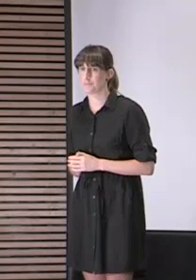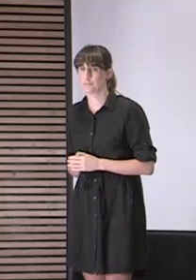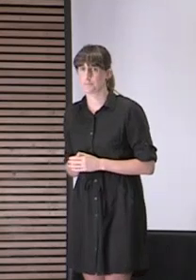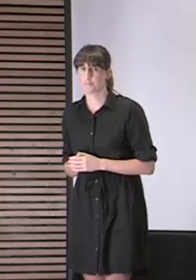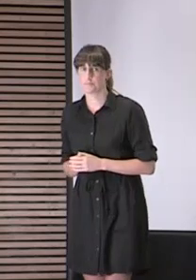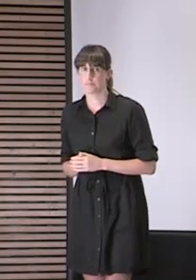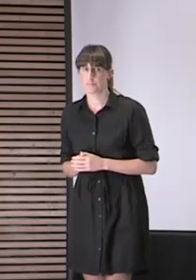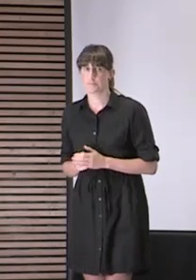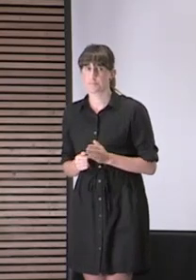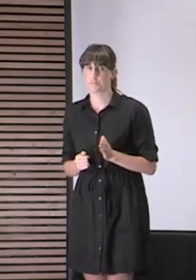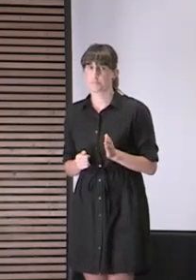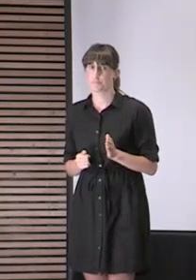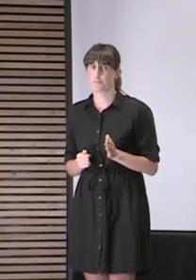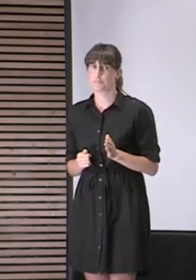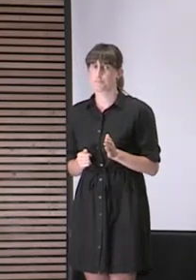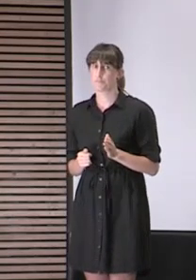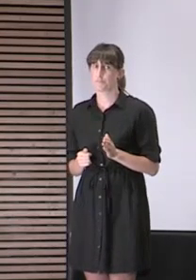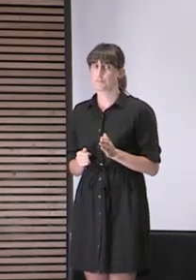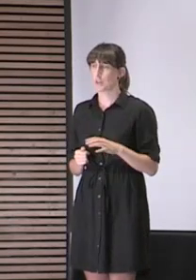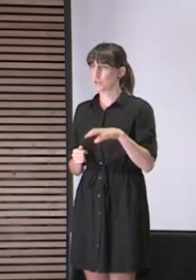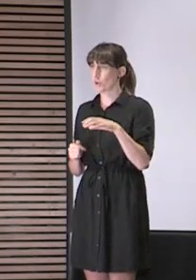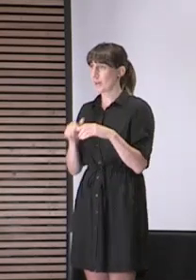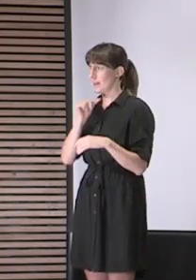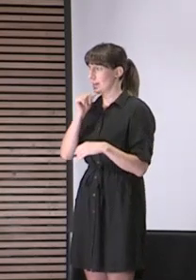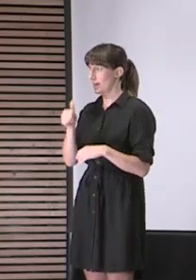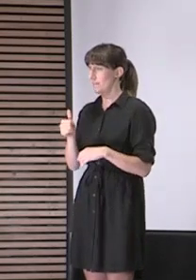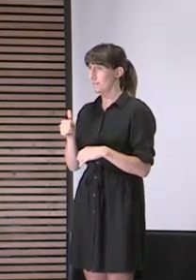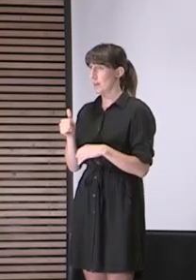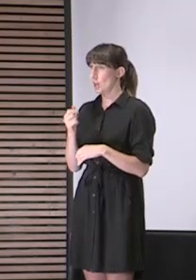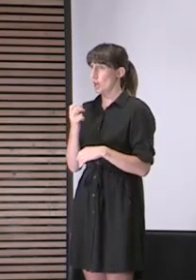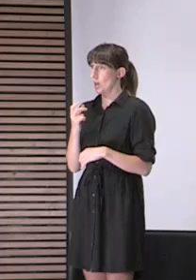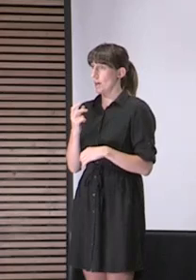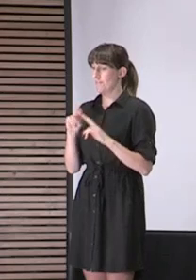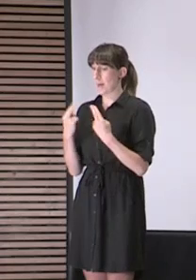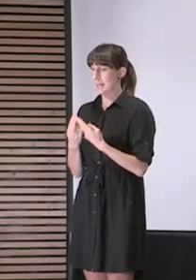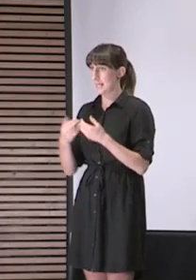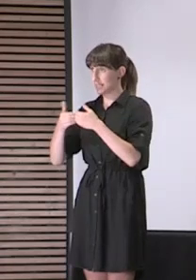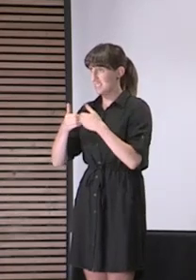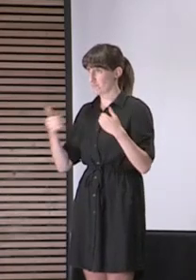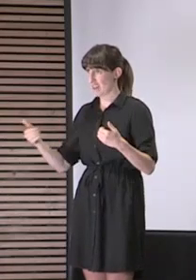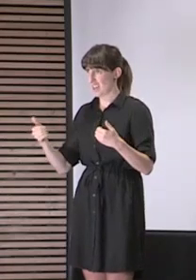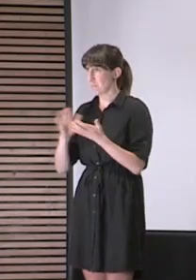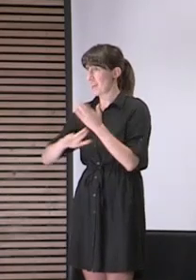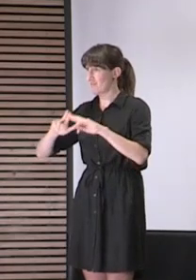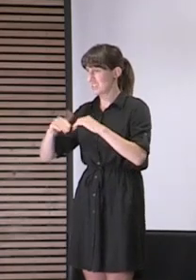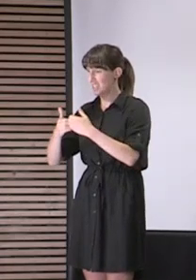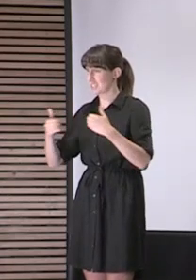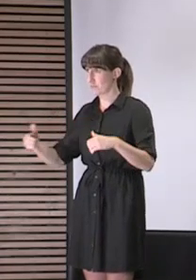por supuesto, estamos haciendo pruebas disponibles los siete